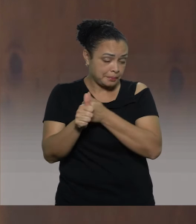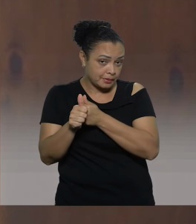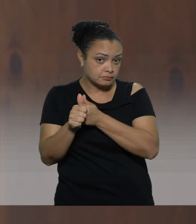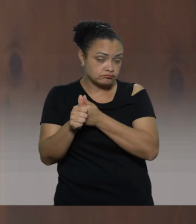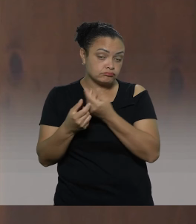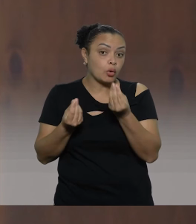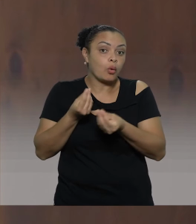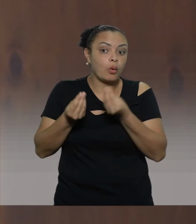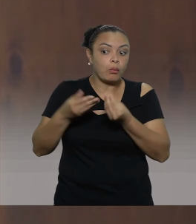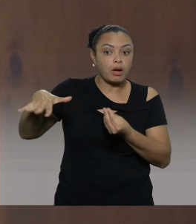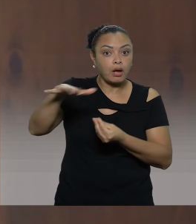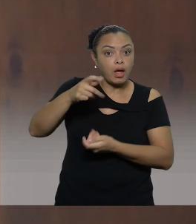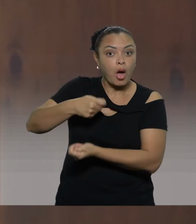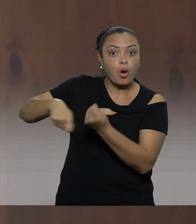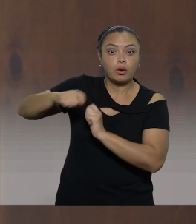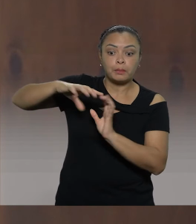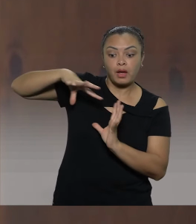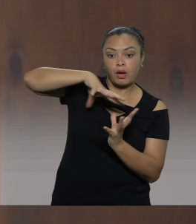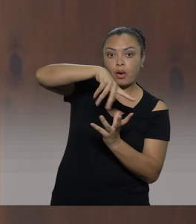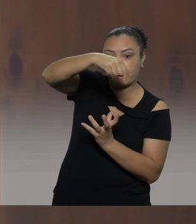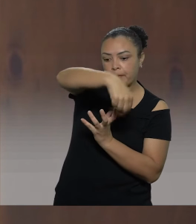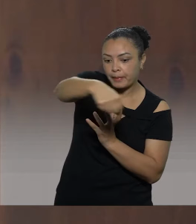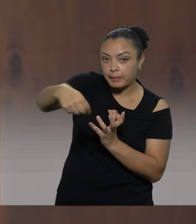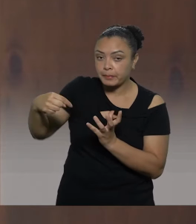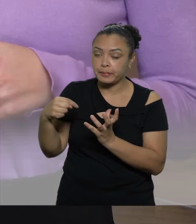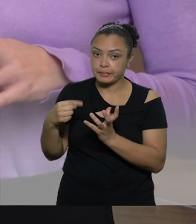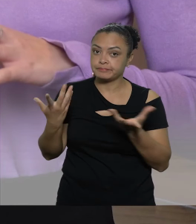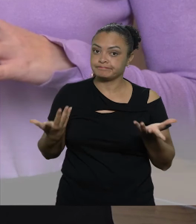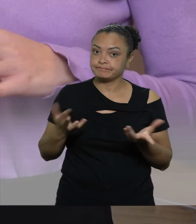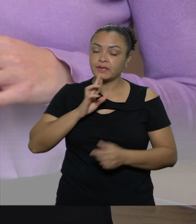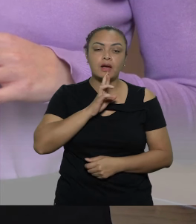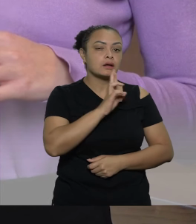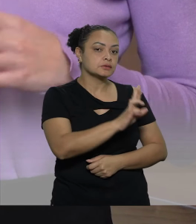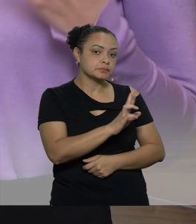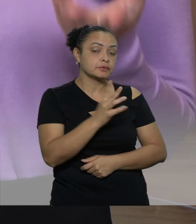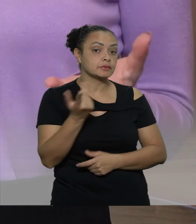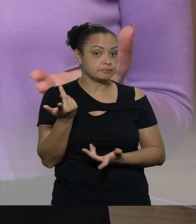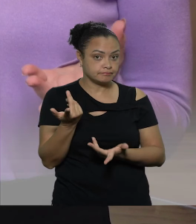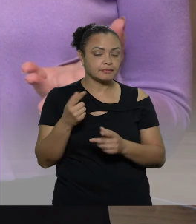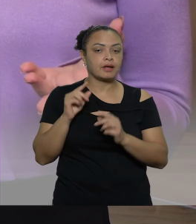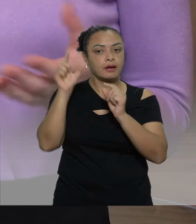E como está o cenário na economia global? Para responder estas e outras perguntas,